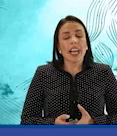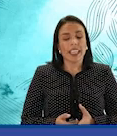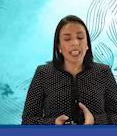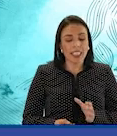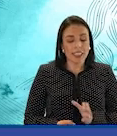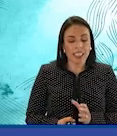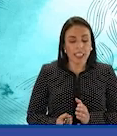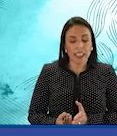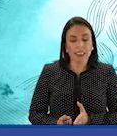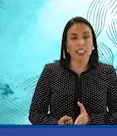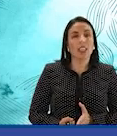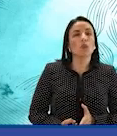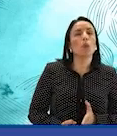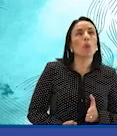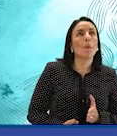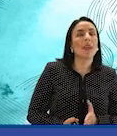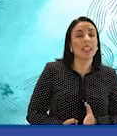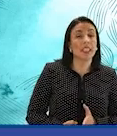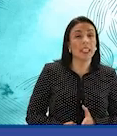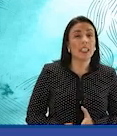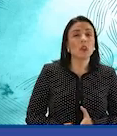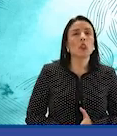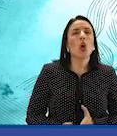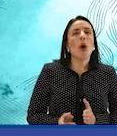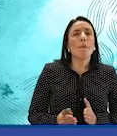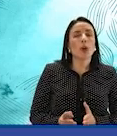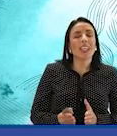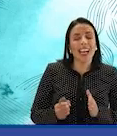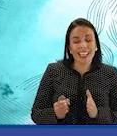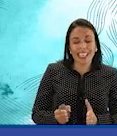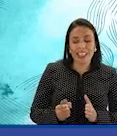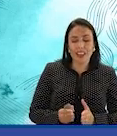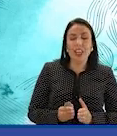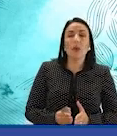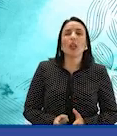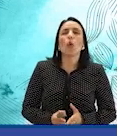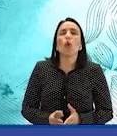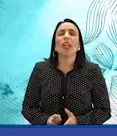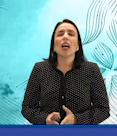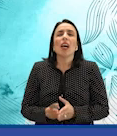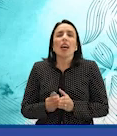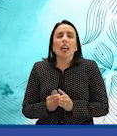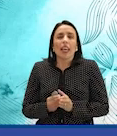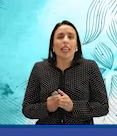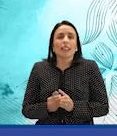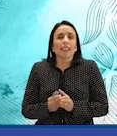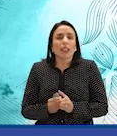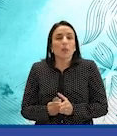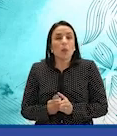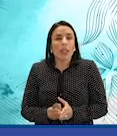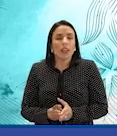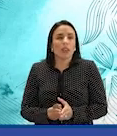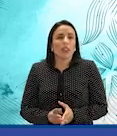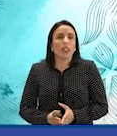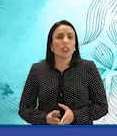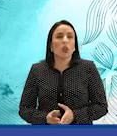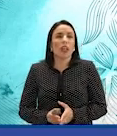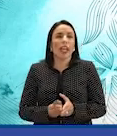Aquí hay que detenernos, porque aquí debe de haber una buena coordinación